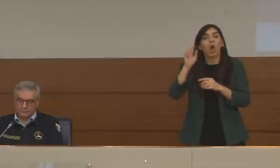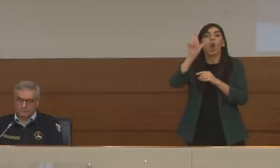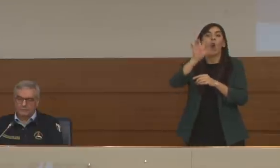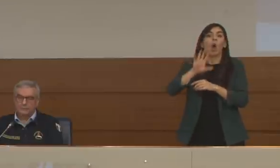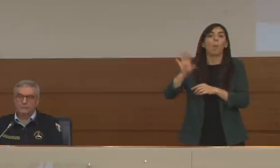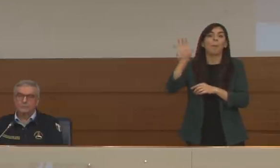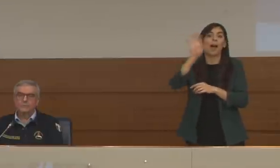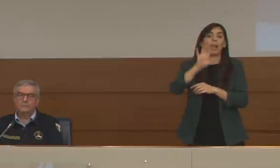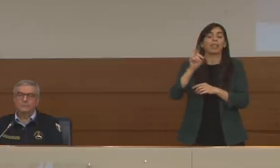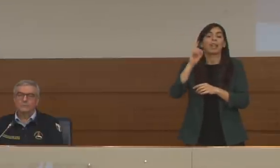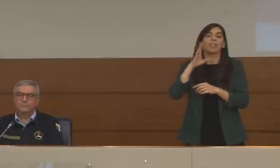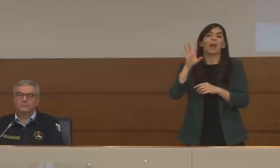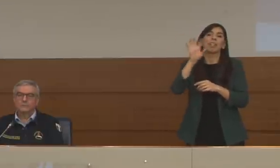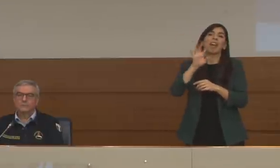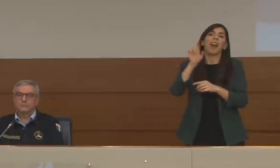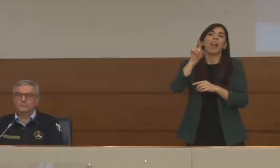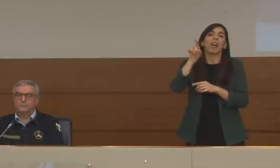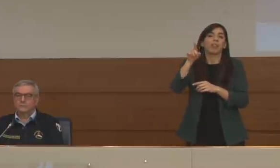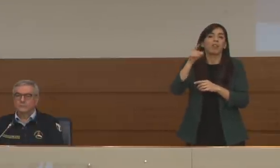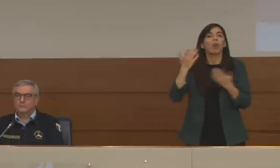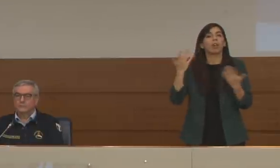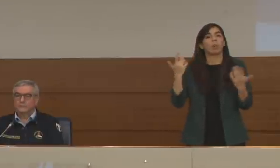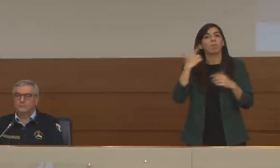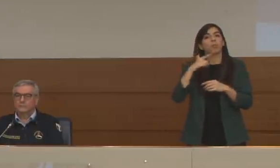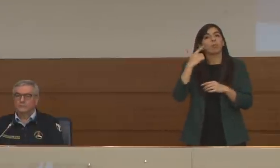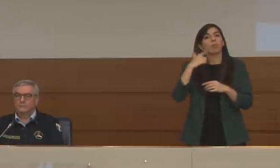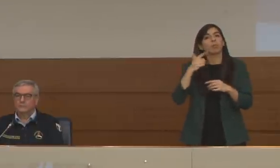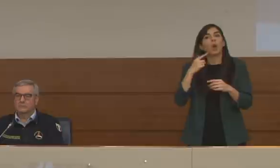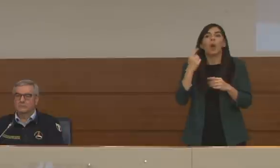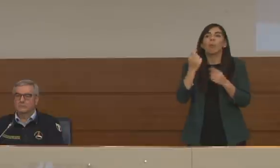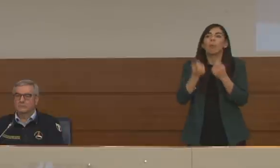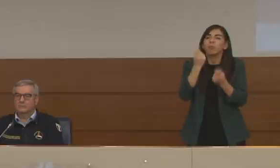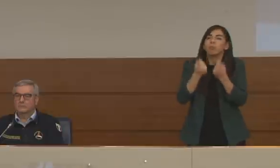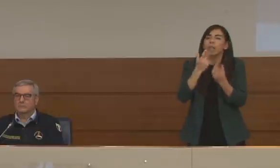ha avuto il maggior numero dei casi, il maggior numero di decessi. Ma comunque